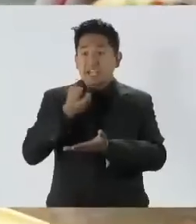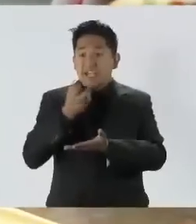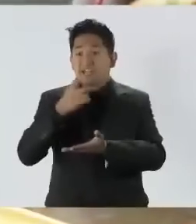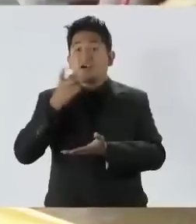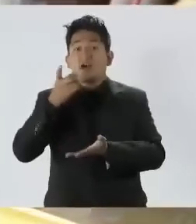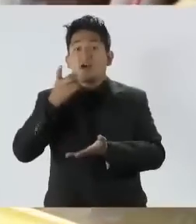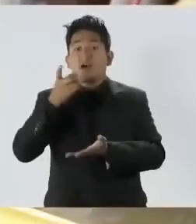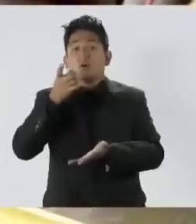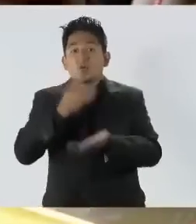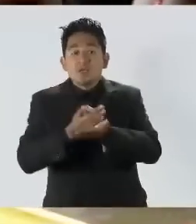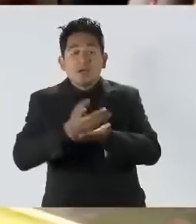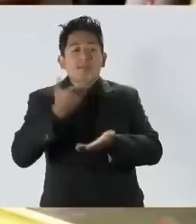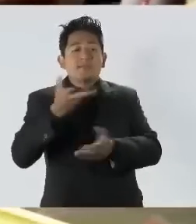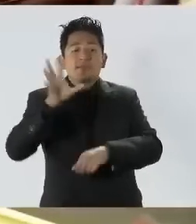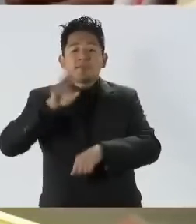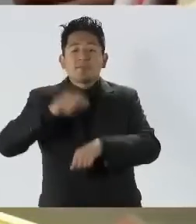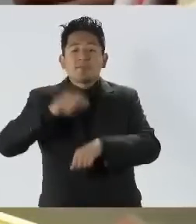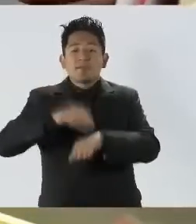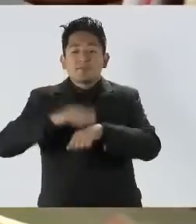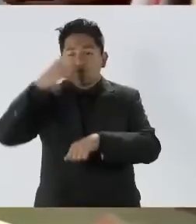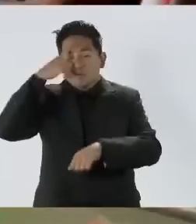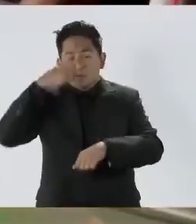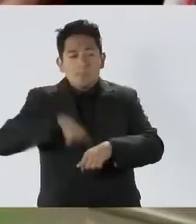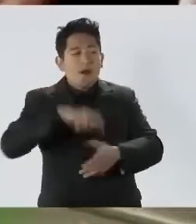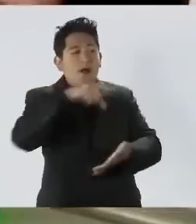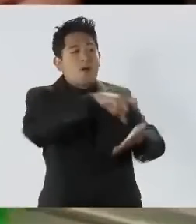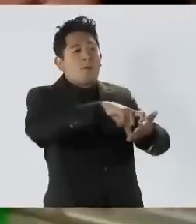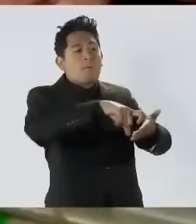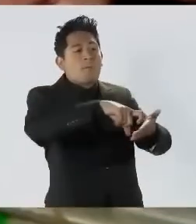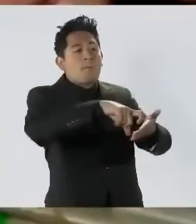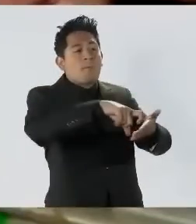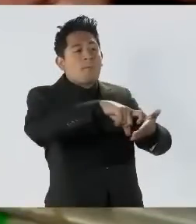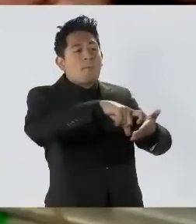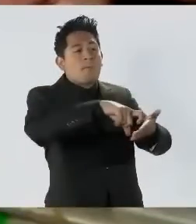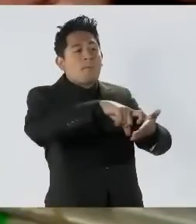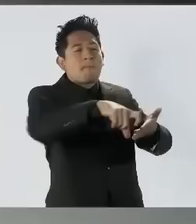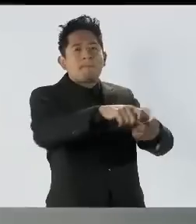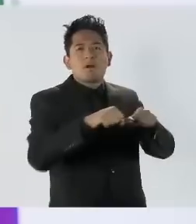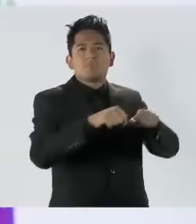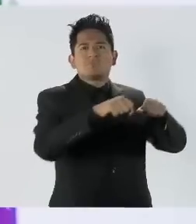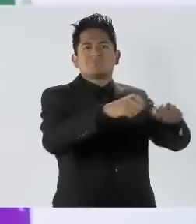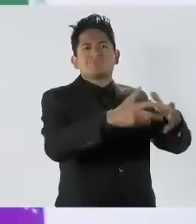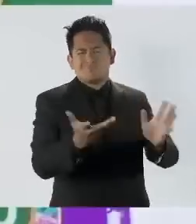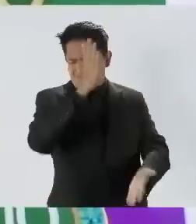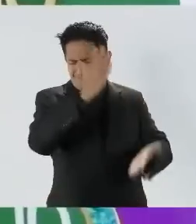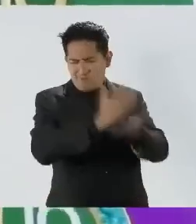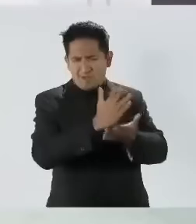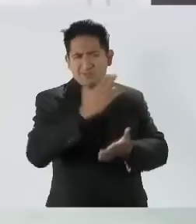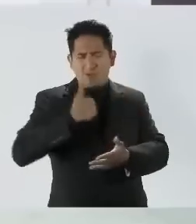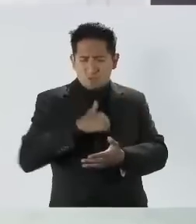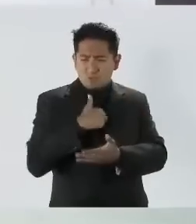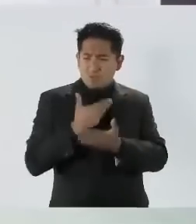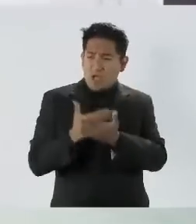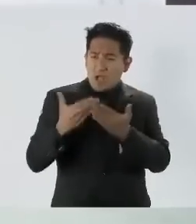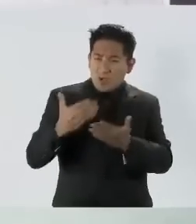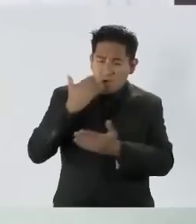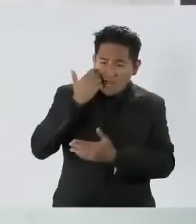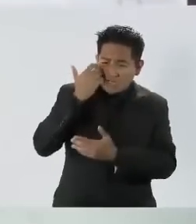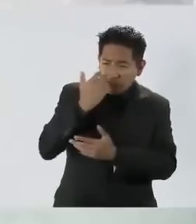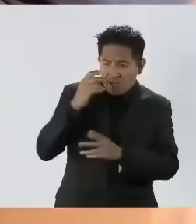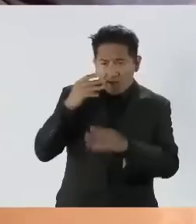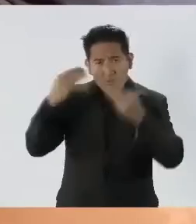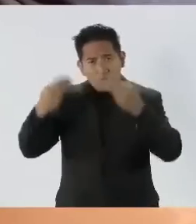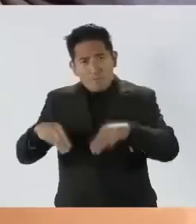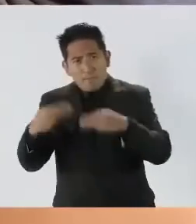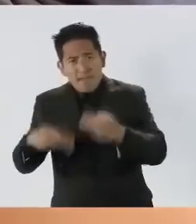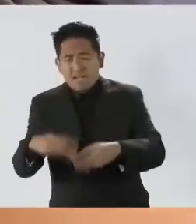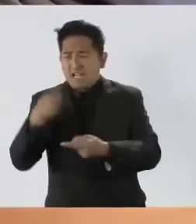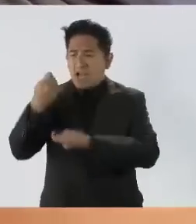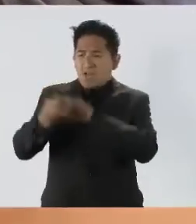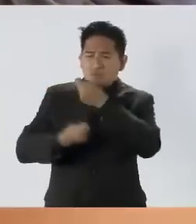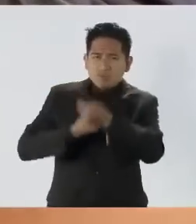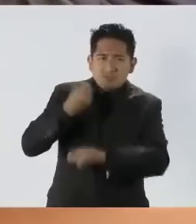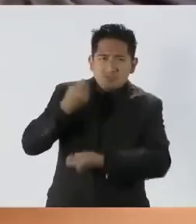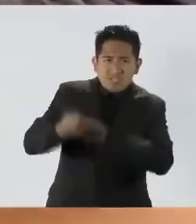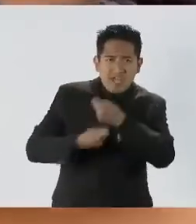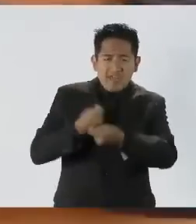más hoy se abre Para apoyar la economía local los mercados las tiendas de la esquina y el comercio